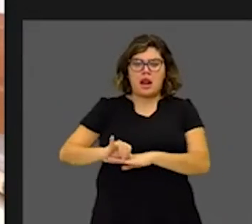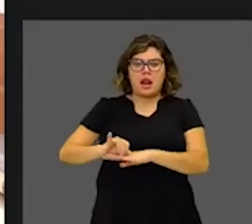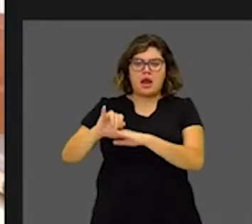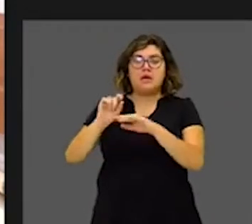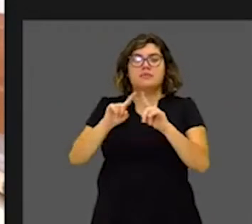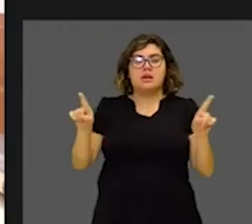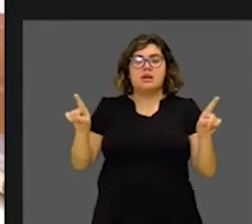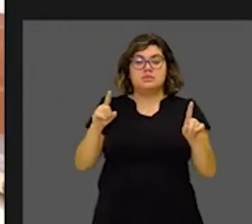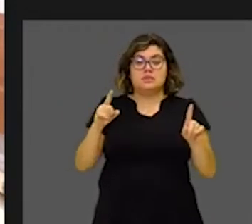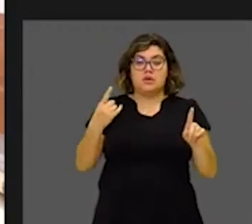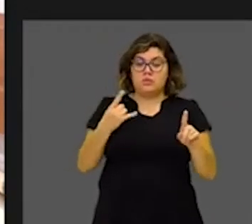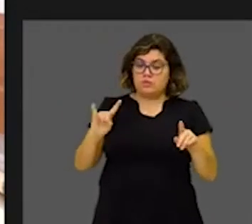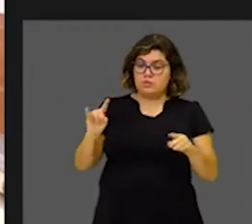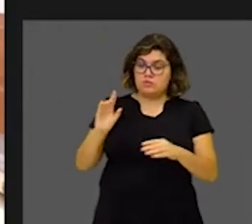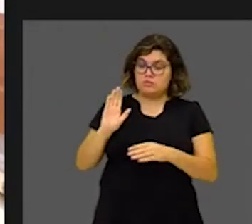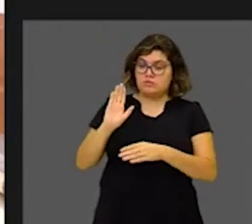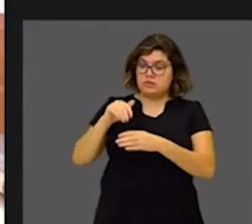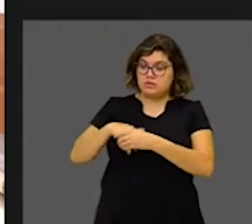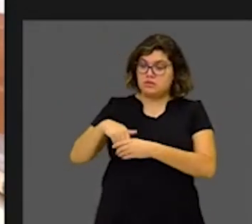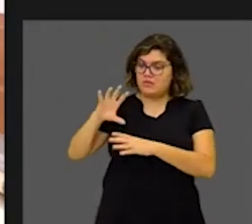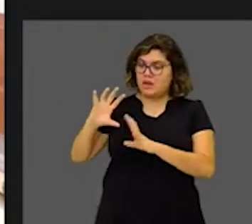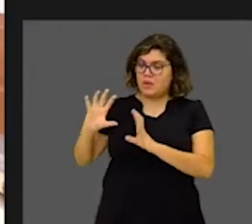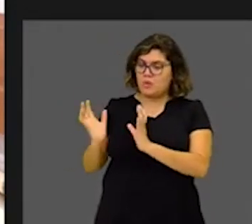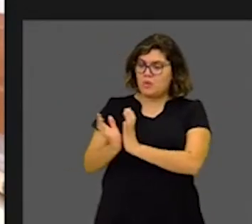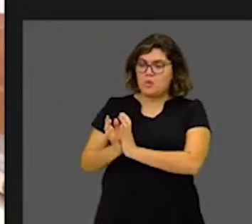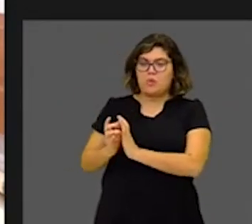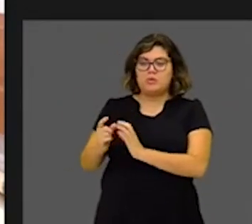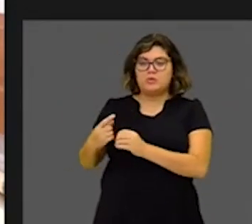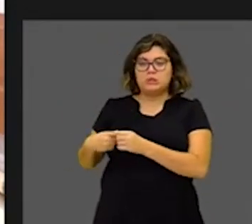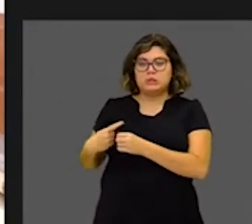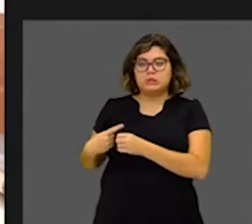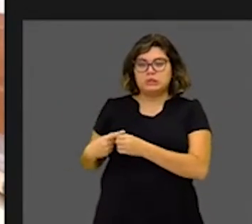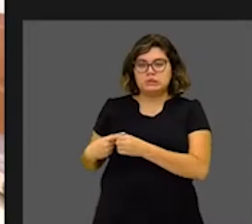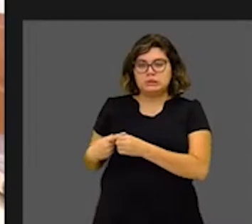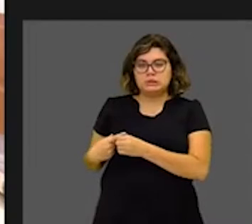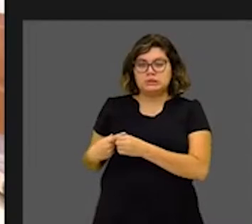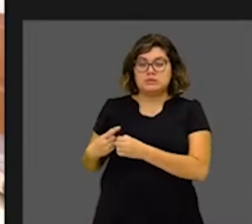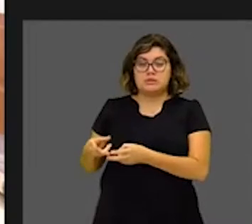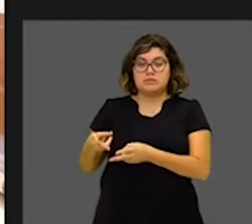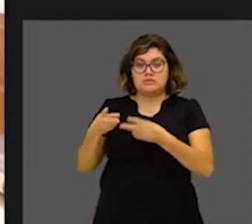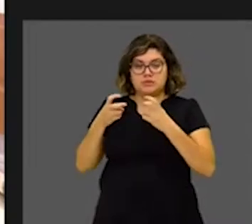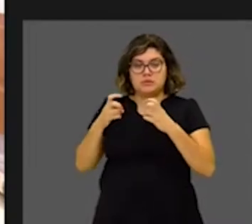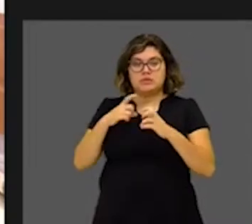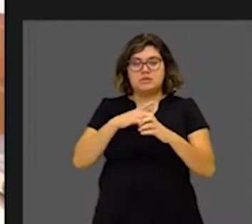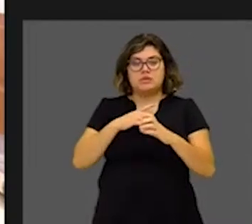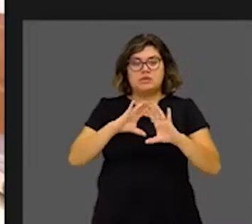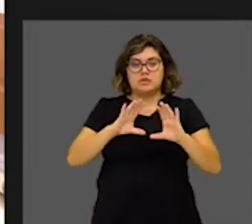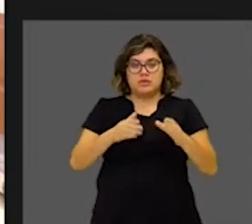migrar para o interior Esse estudo constata também essas datas coletiva se concentra no espectro